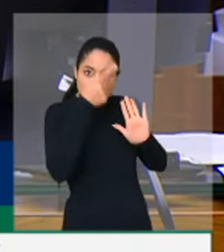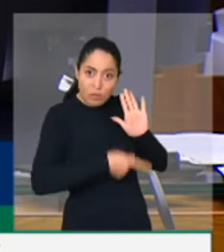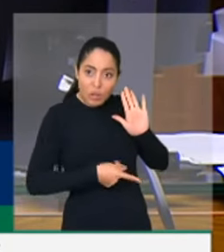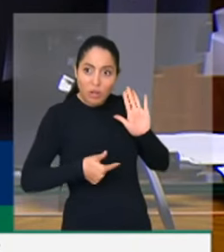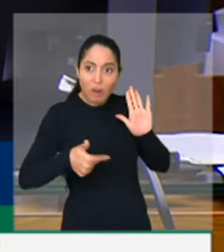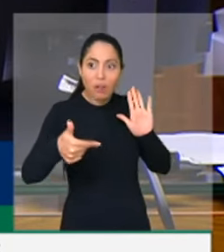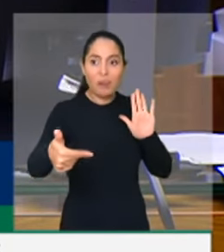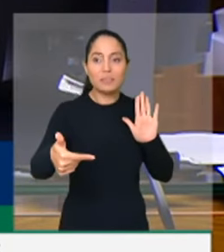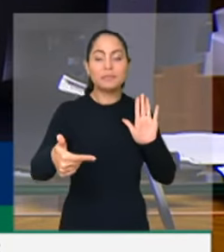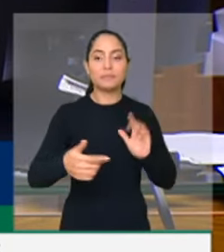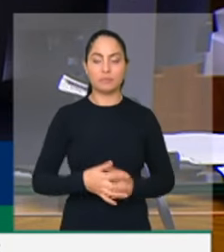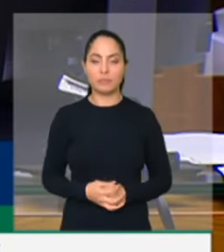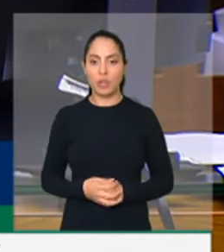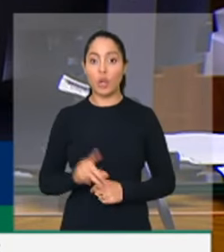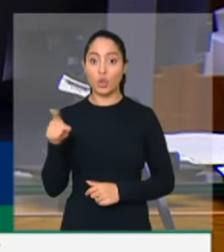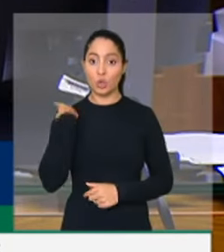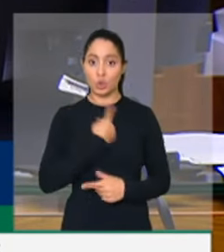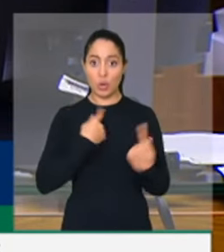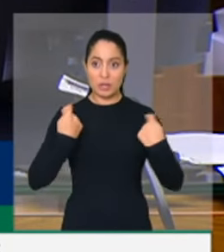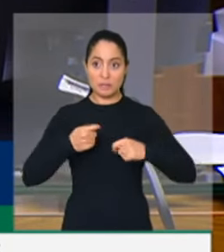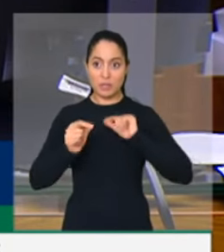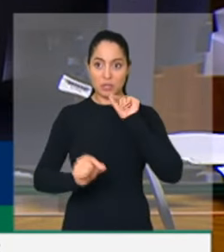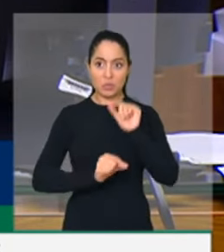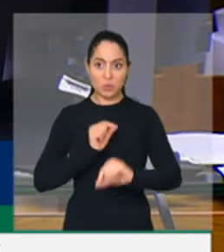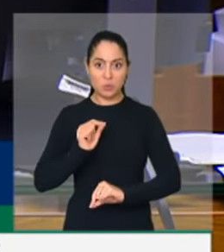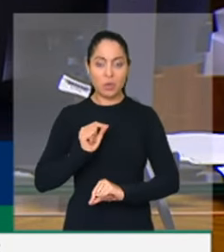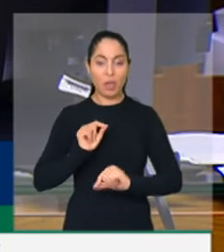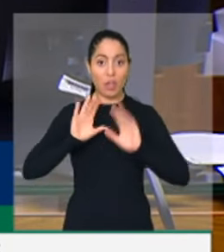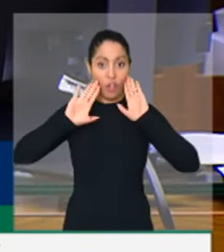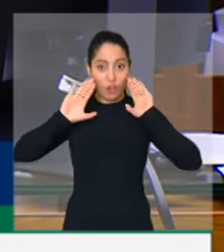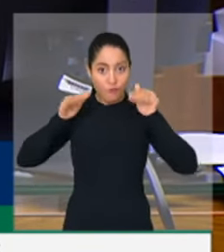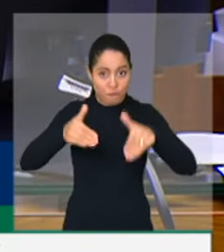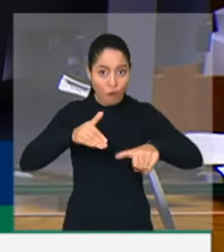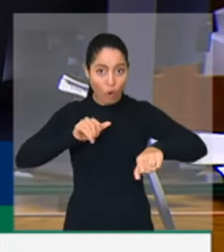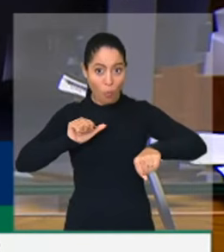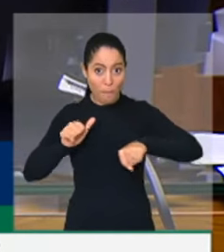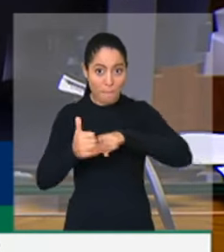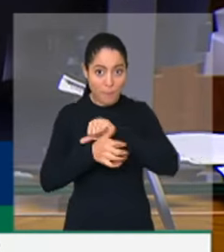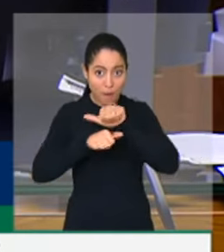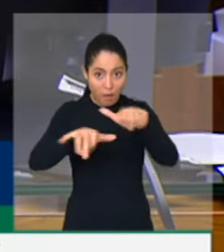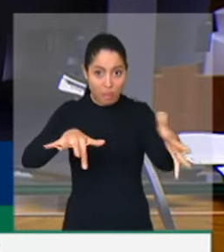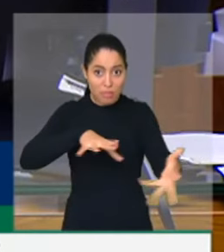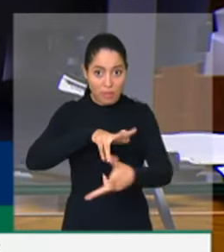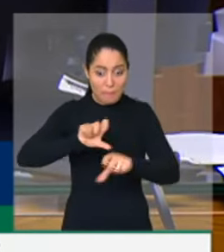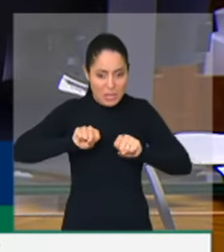ESFORÇO CONCENTRADO PARA A PANDEMIA, DURANTE DUAS SEMANAS EM QUE OS DEMAIS TEMAS DA PAUTA LEGISLATIVA SOFRERIA UMA